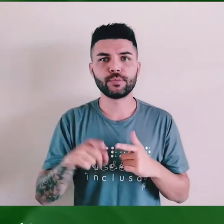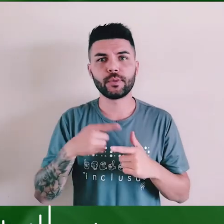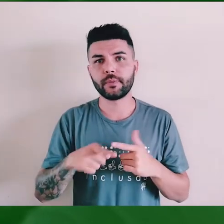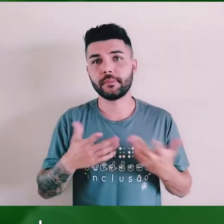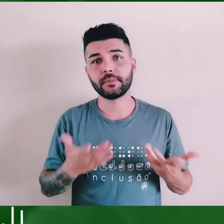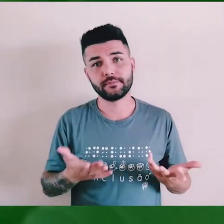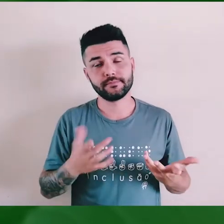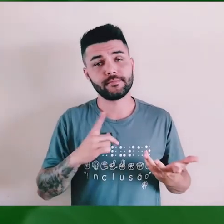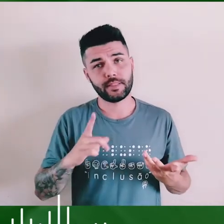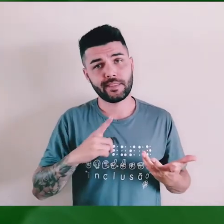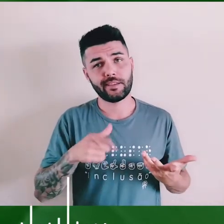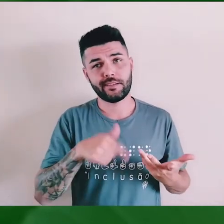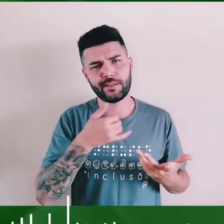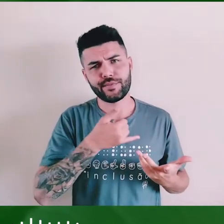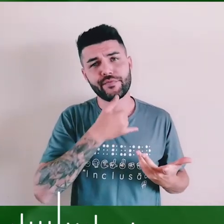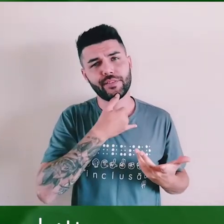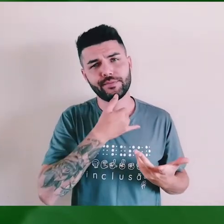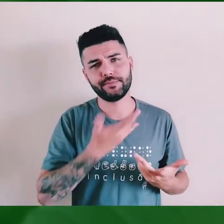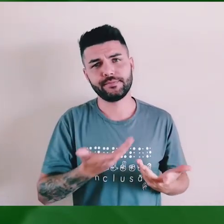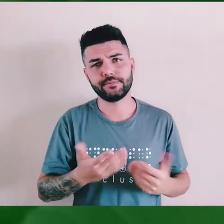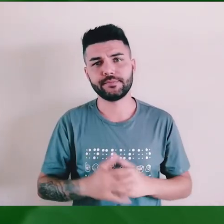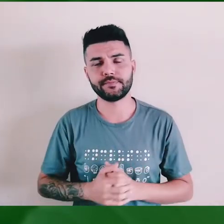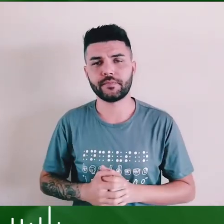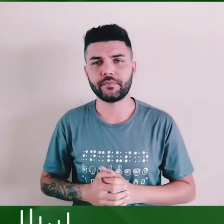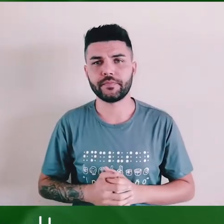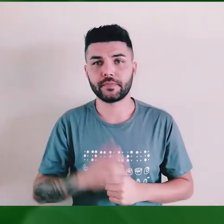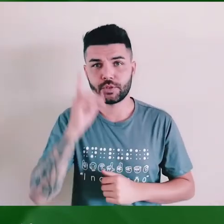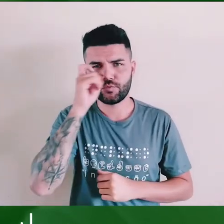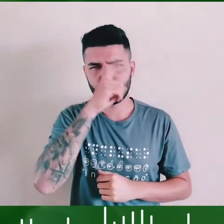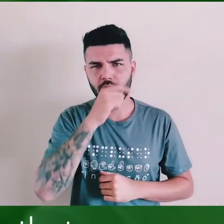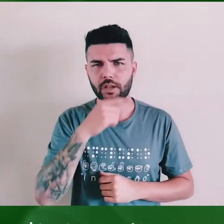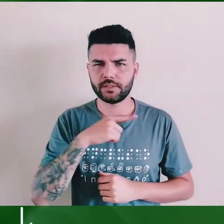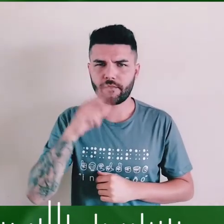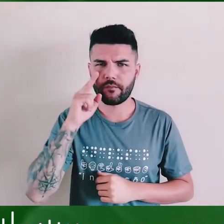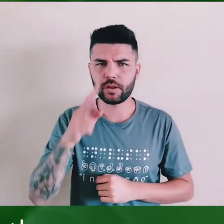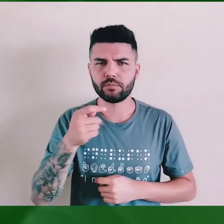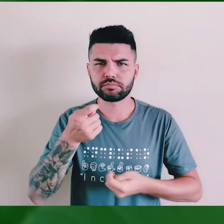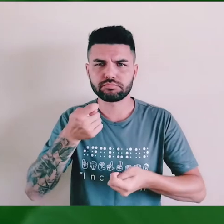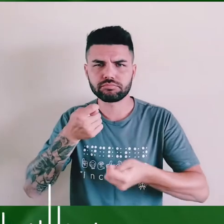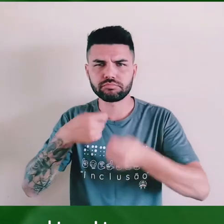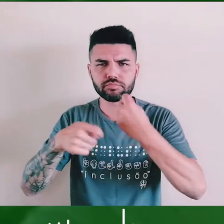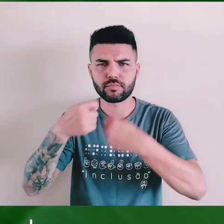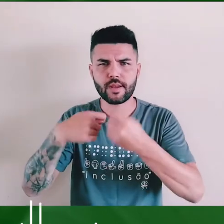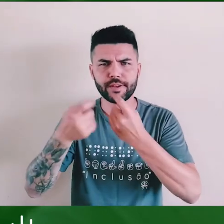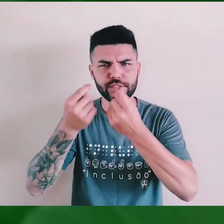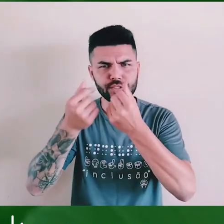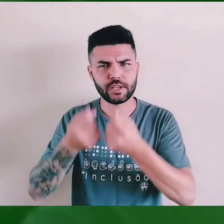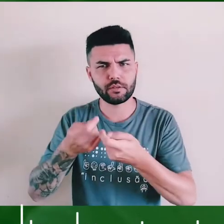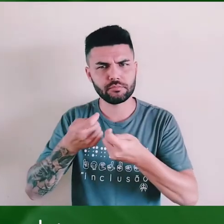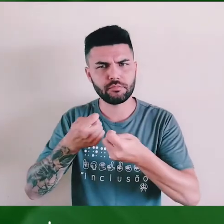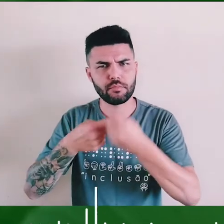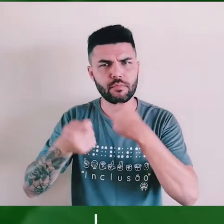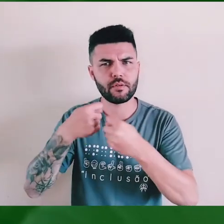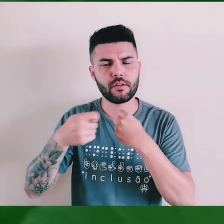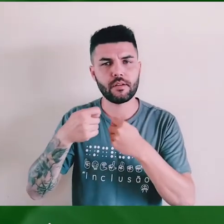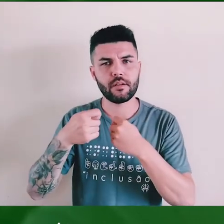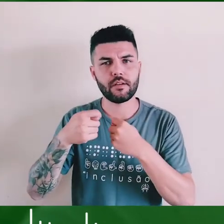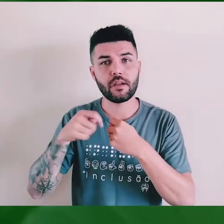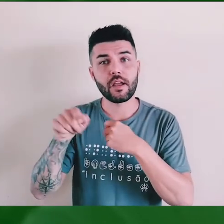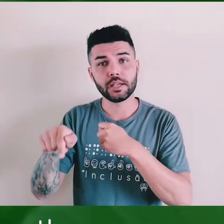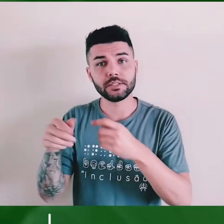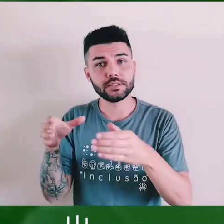vai viver dessa dificuldade econômica e acaba que esses times são o retrato do que acontece